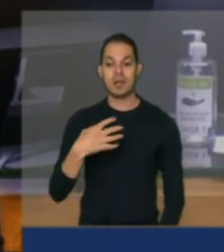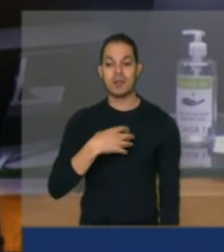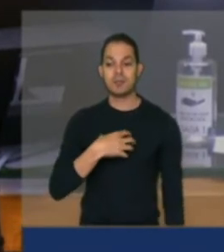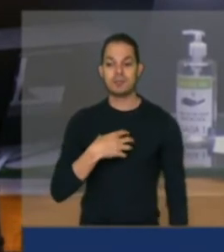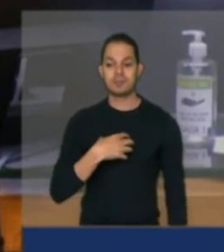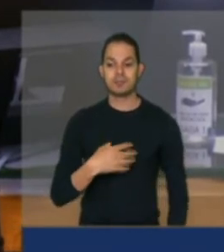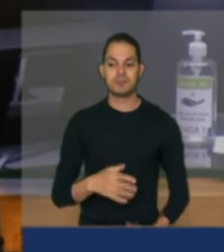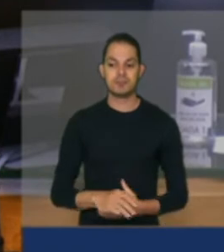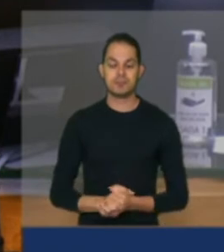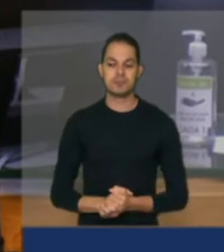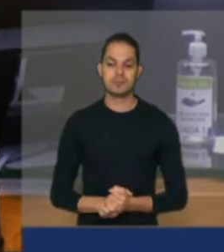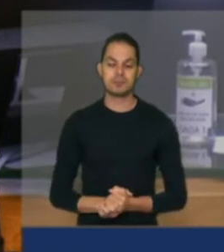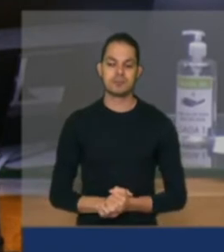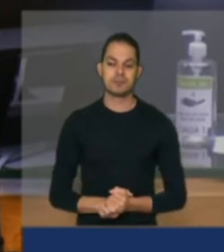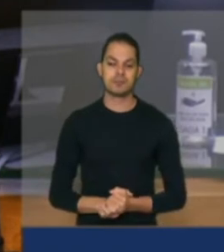VAMOS É BAHIA, PARA OUVIR O